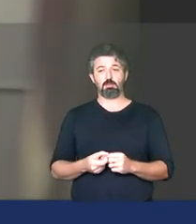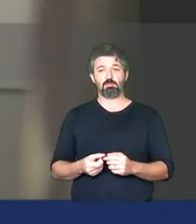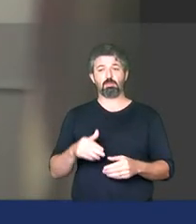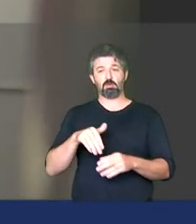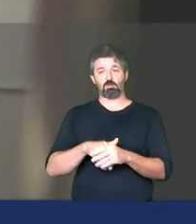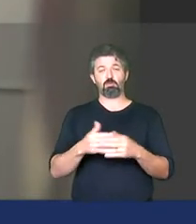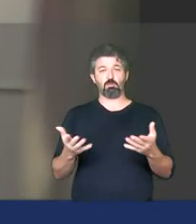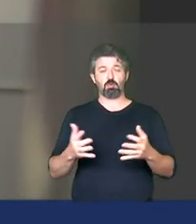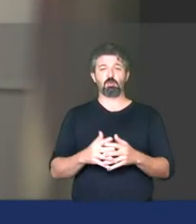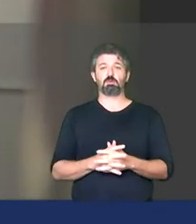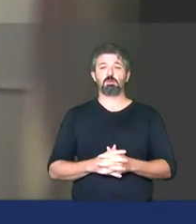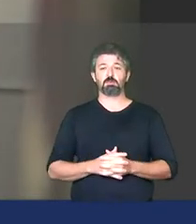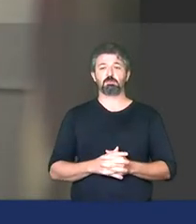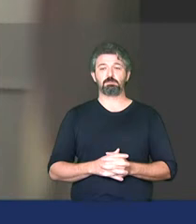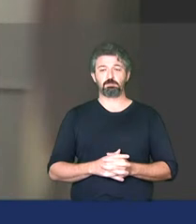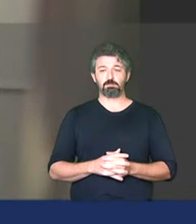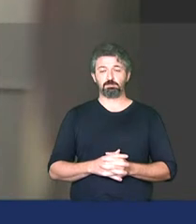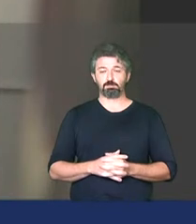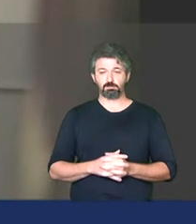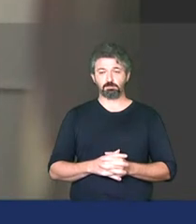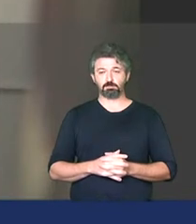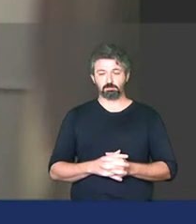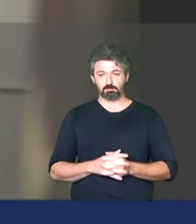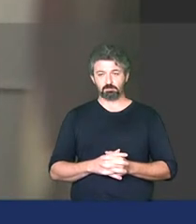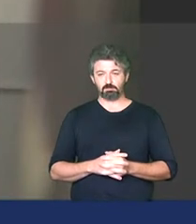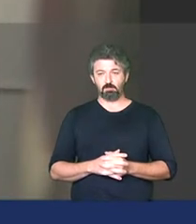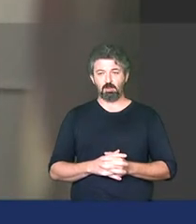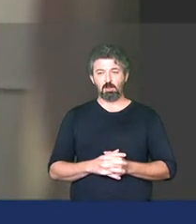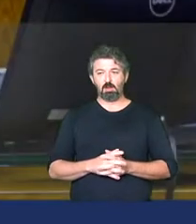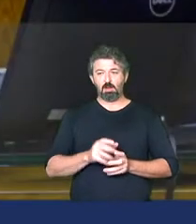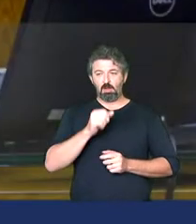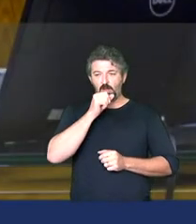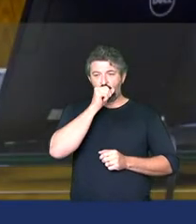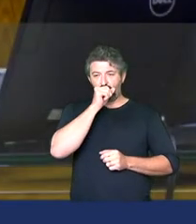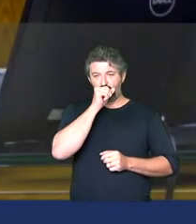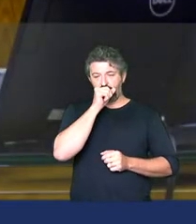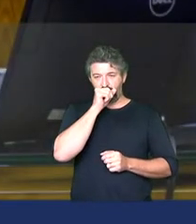LEGISLATIVA E TODAS EMENDAS DE PLENÁRIO MENCIONADAS ANTERIORMENTE, É O VOTO,